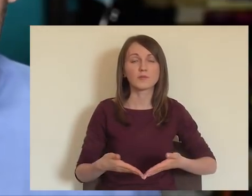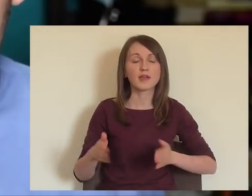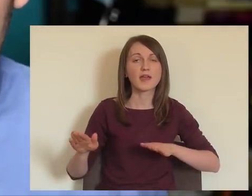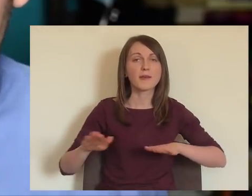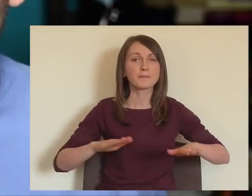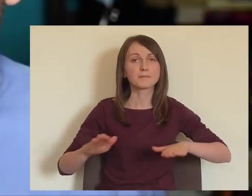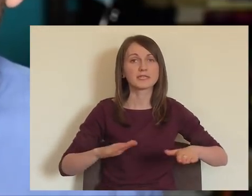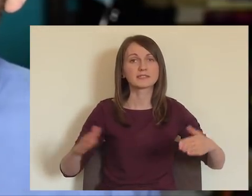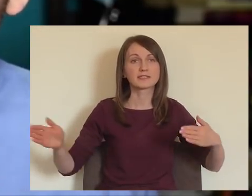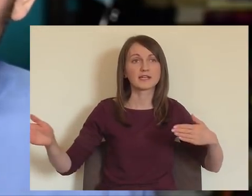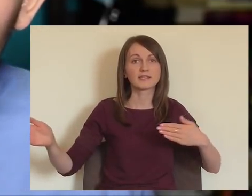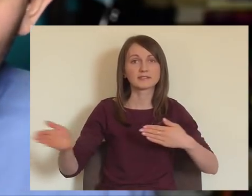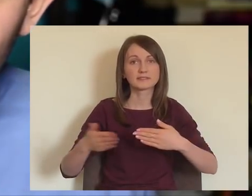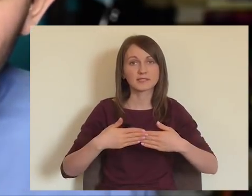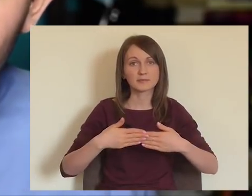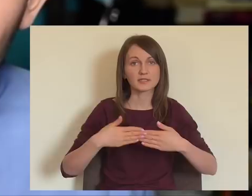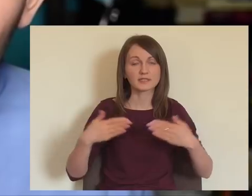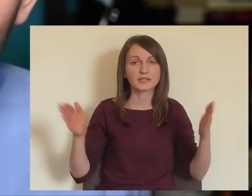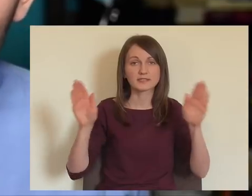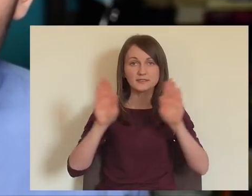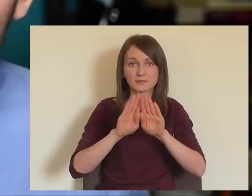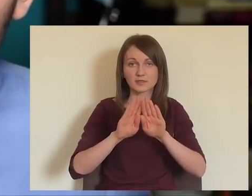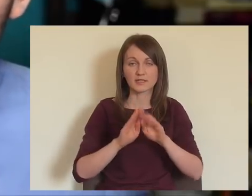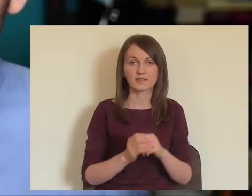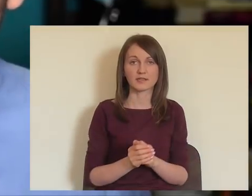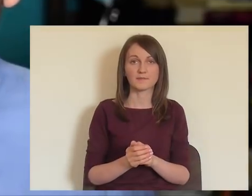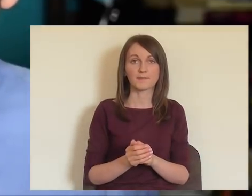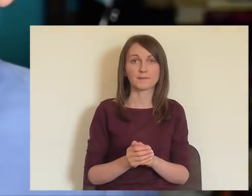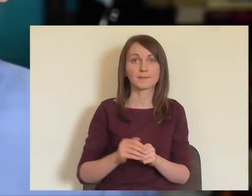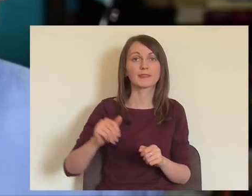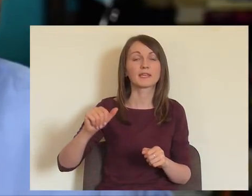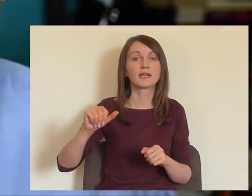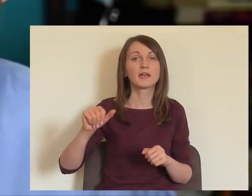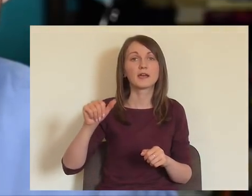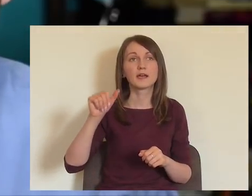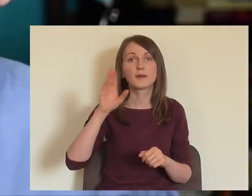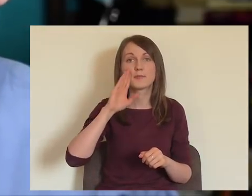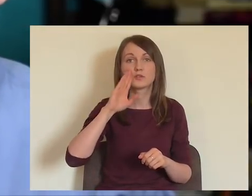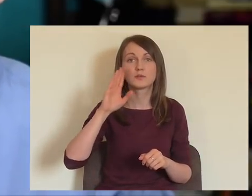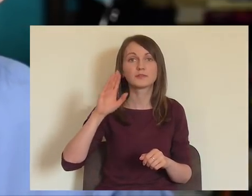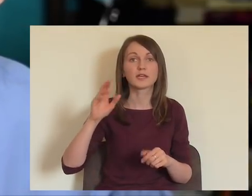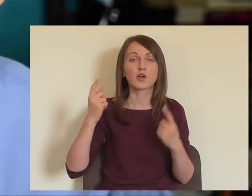To jest miejsce zamknięte. Chciałbym, żeby te osoby, które były tydzień temu na medytacji,